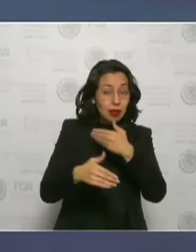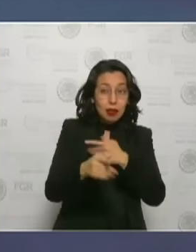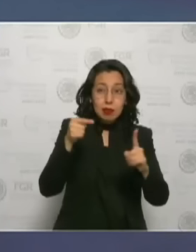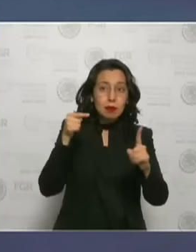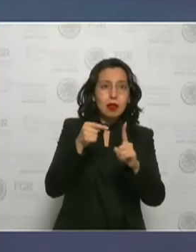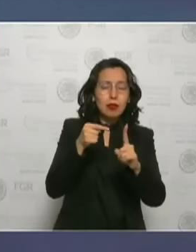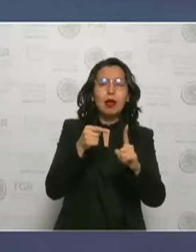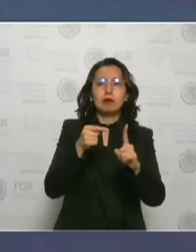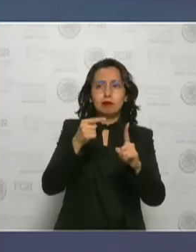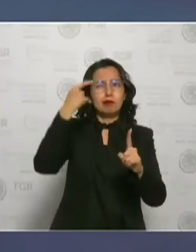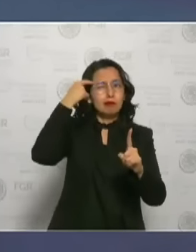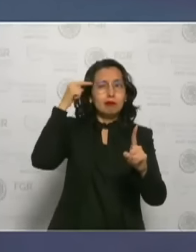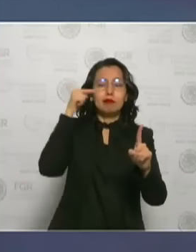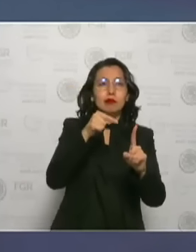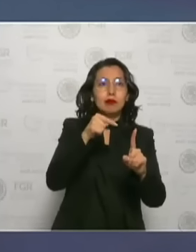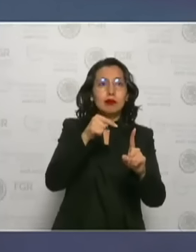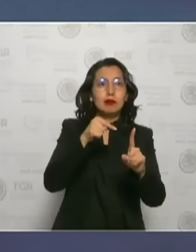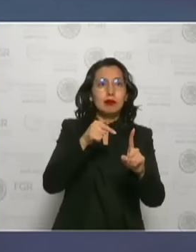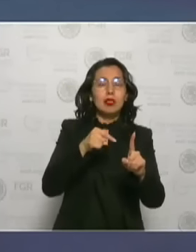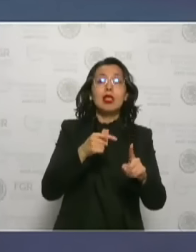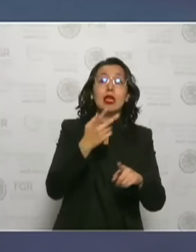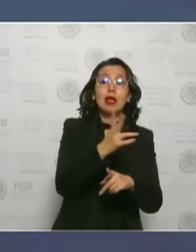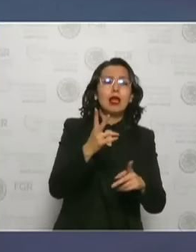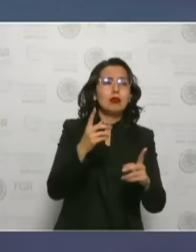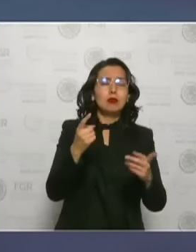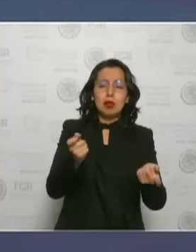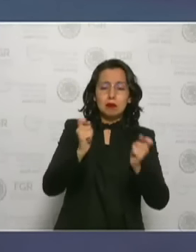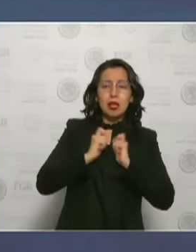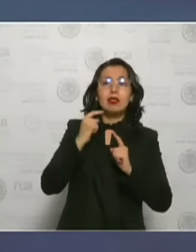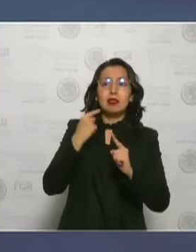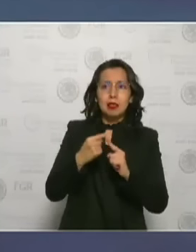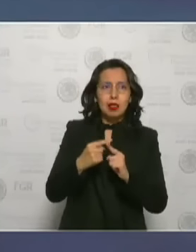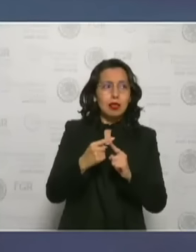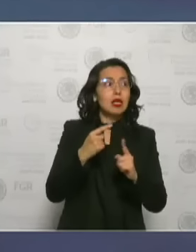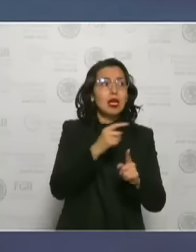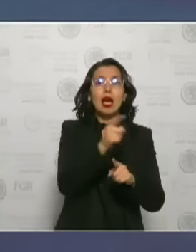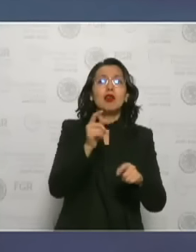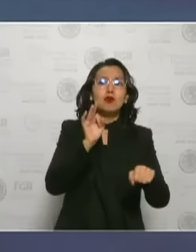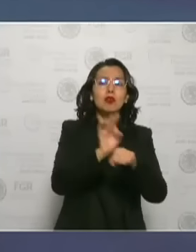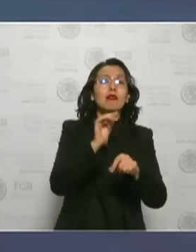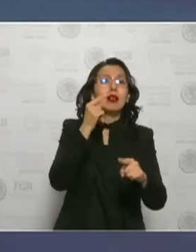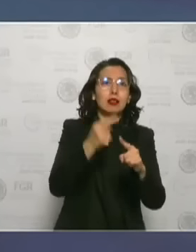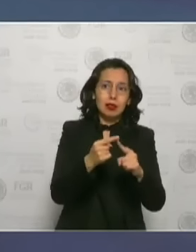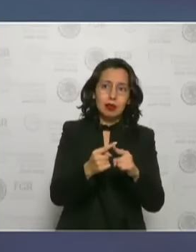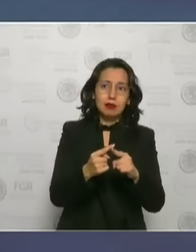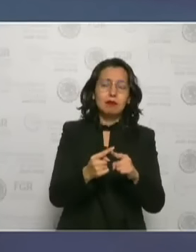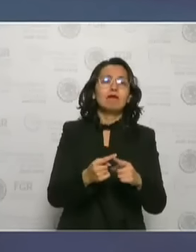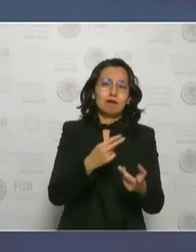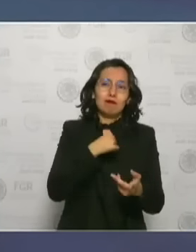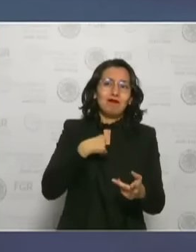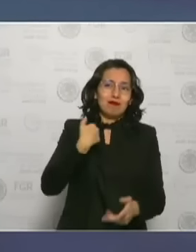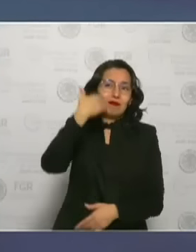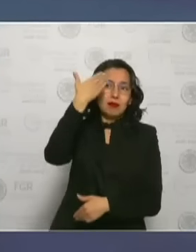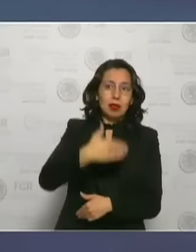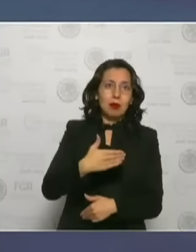claro por qué llegamos, por quién llegamos. La historia de lucha por la paz y la democracia es